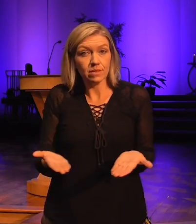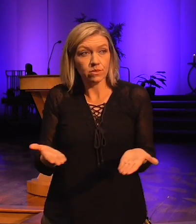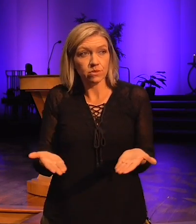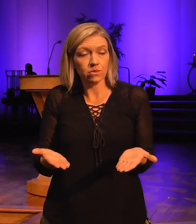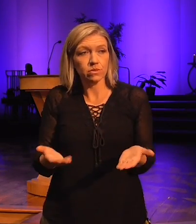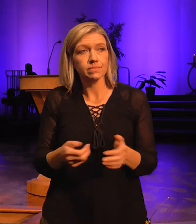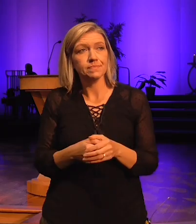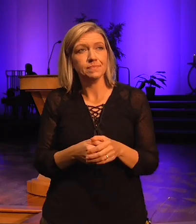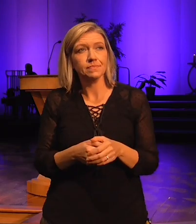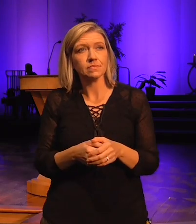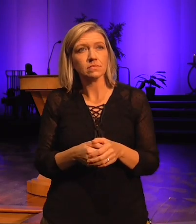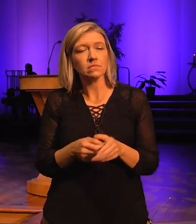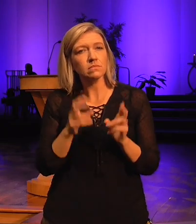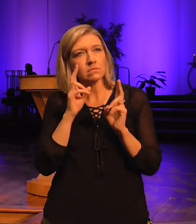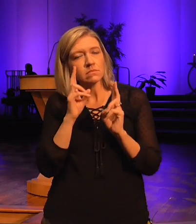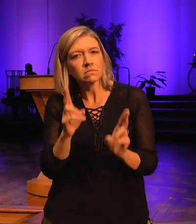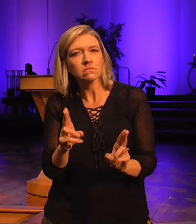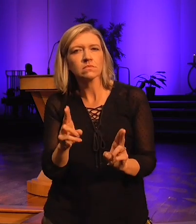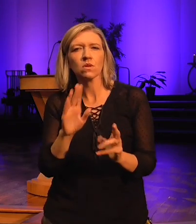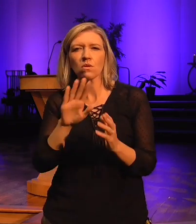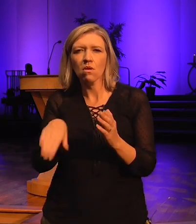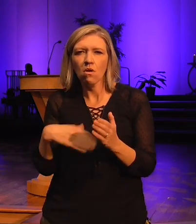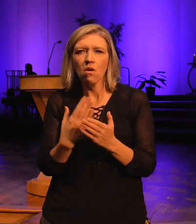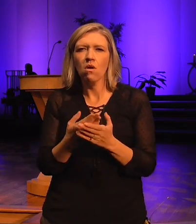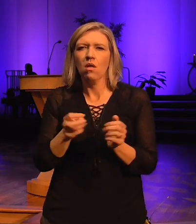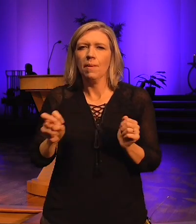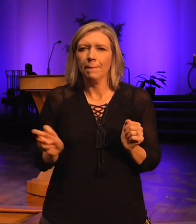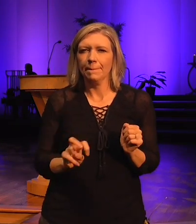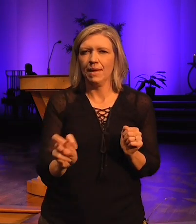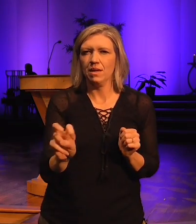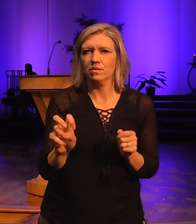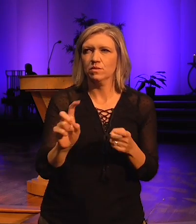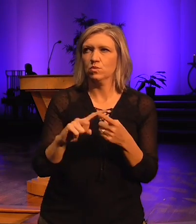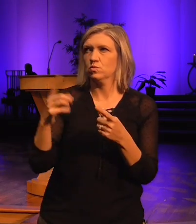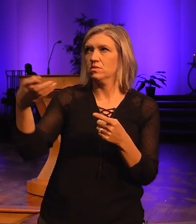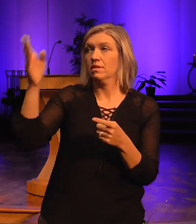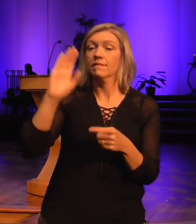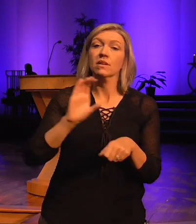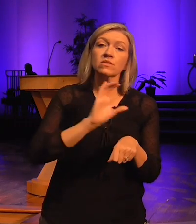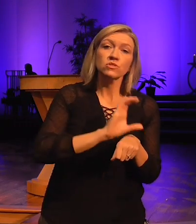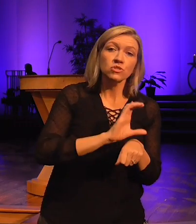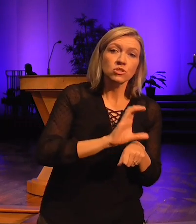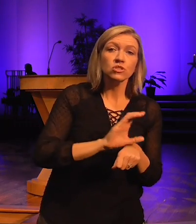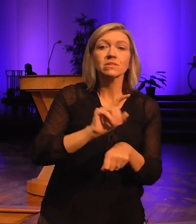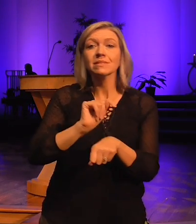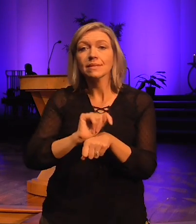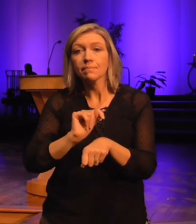honramos todos los caminos hacia lo Divino, ya sea en una iglesia, un templo, un asham o una mezquita o